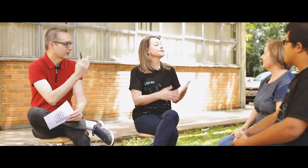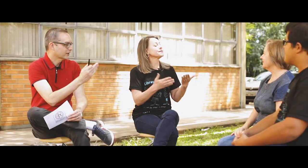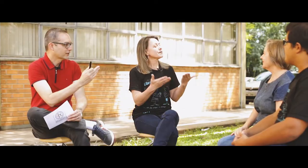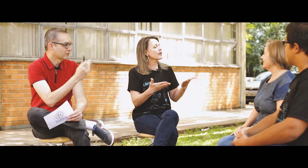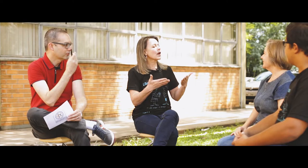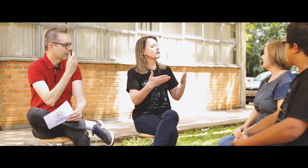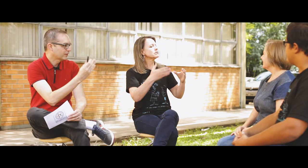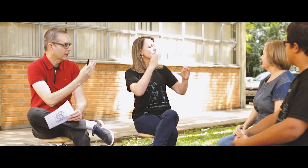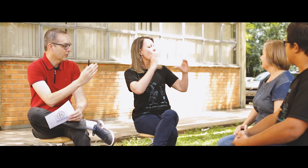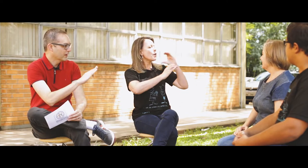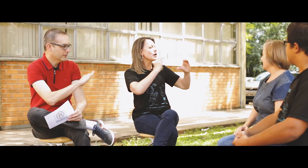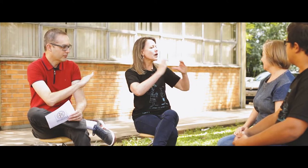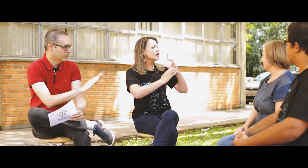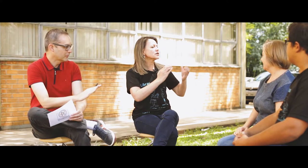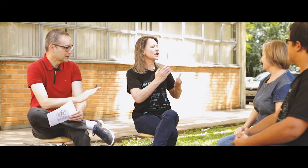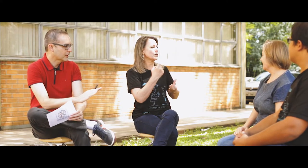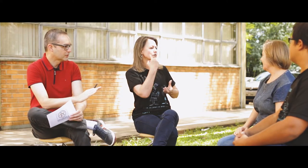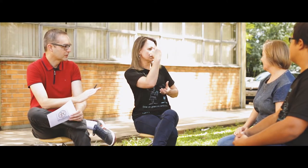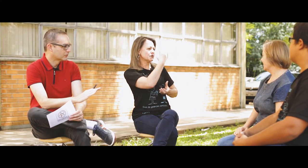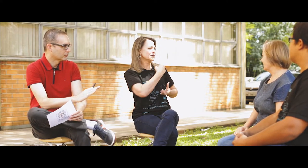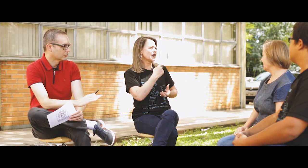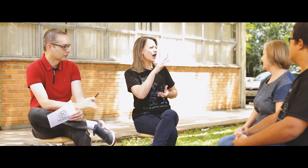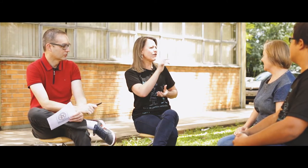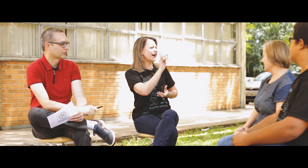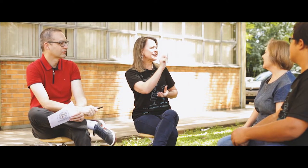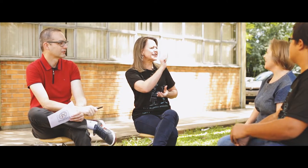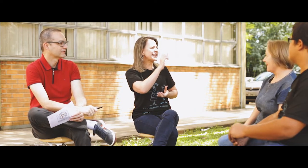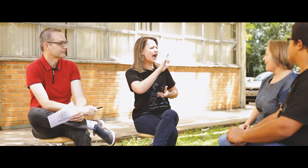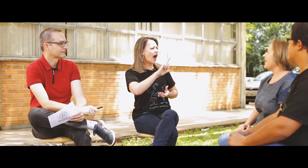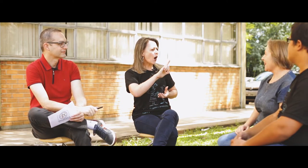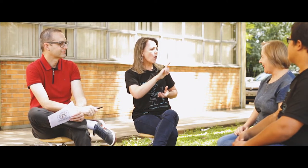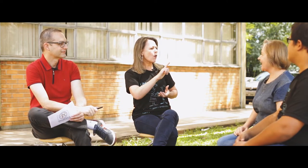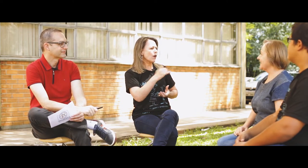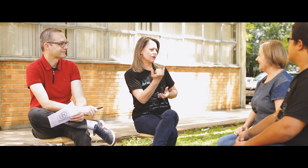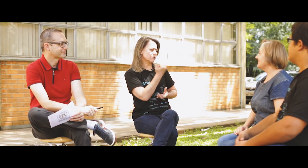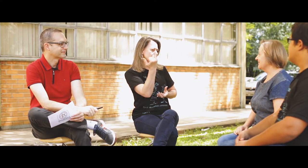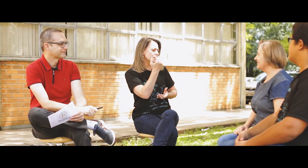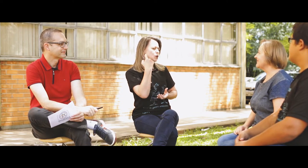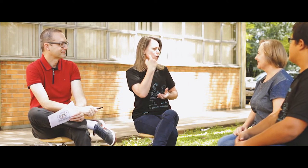Comunicação facial é fundamental então com os surdos?